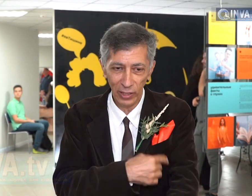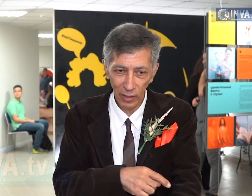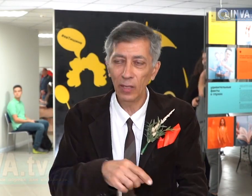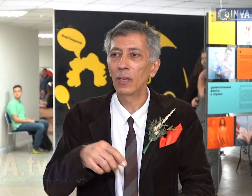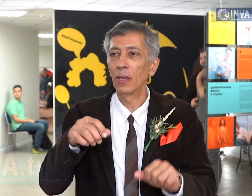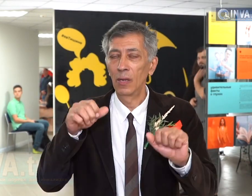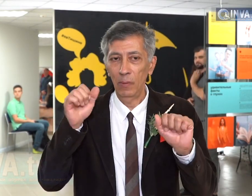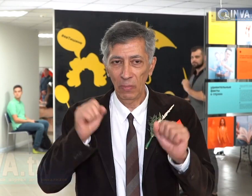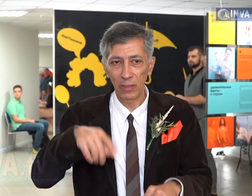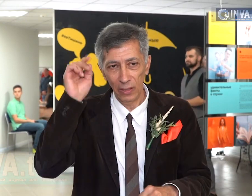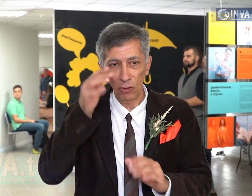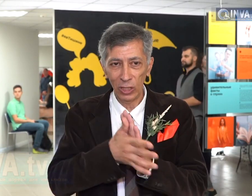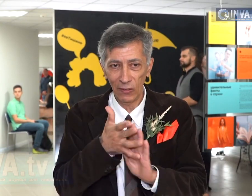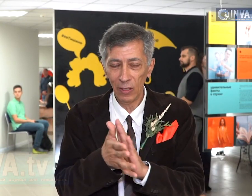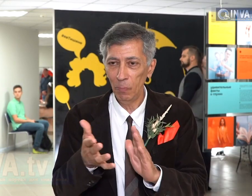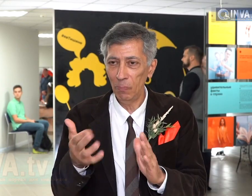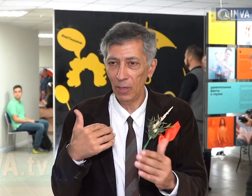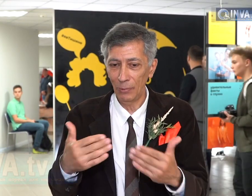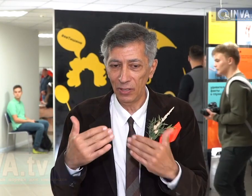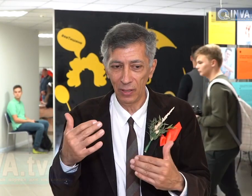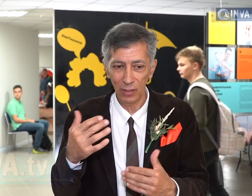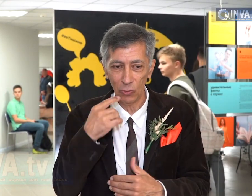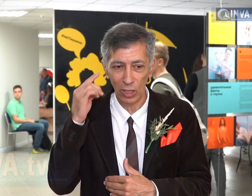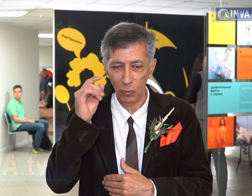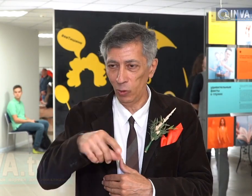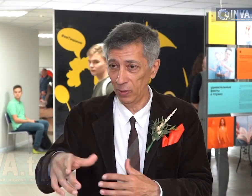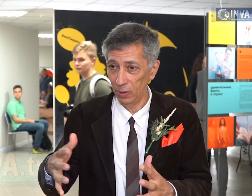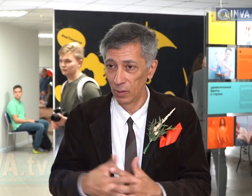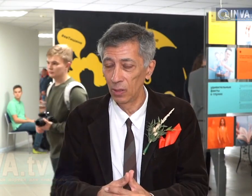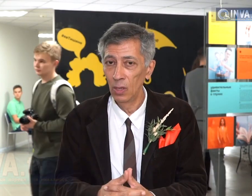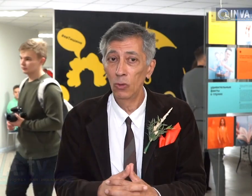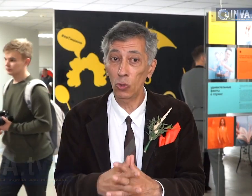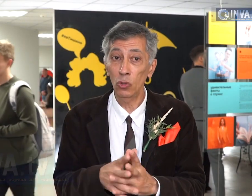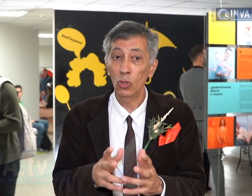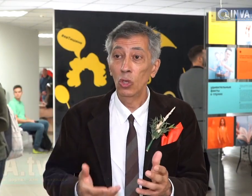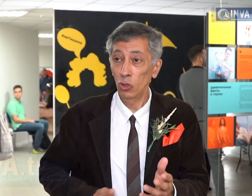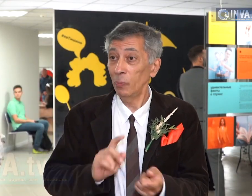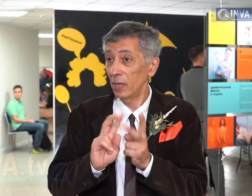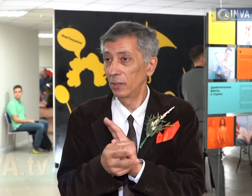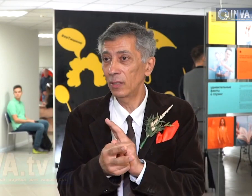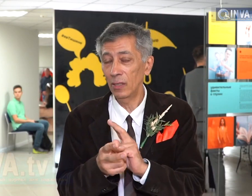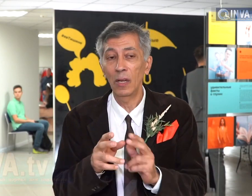язык при общении с глухими людьми. Жизнь меняется, меняется и отношение к жестовому